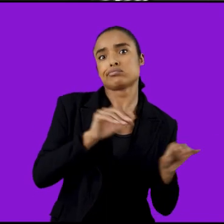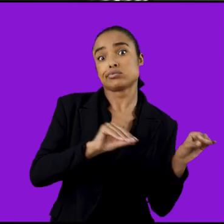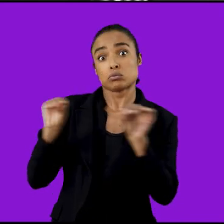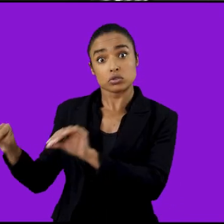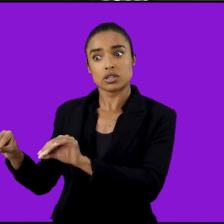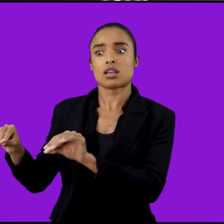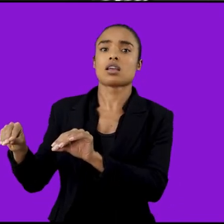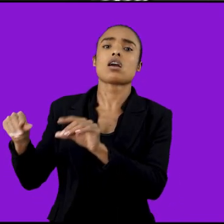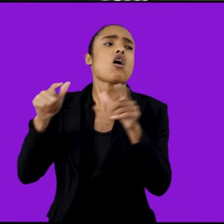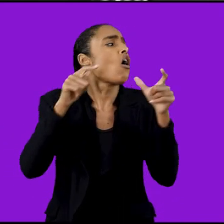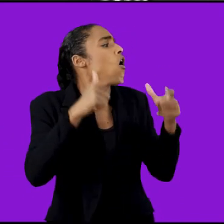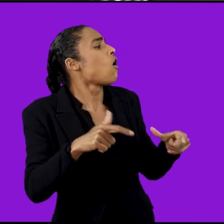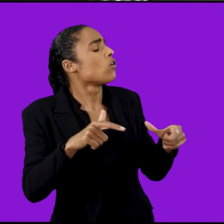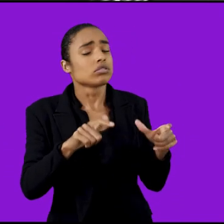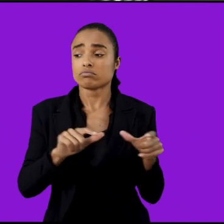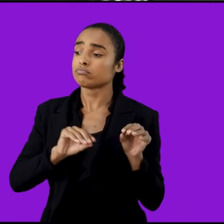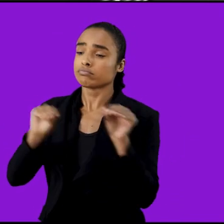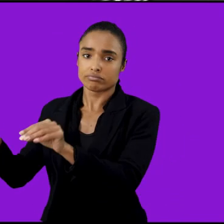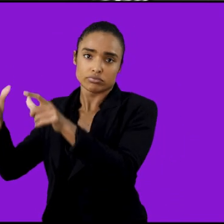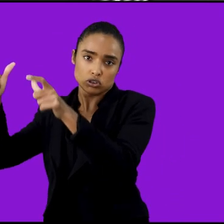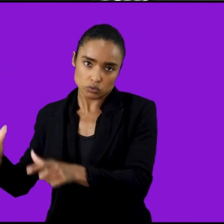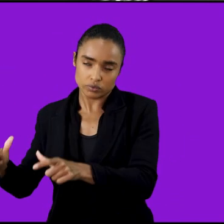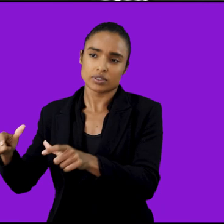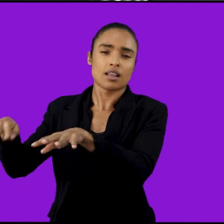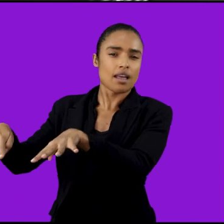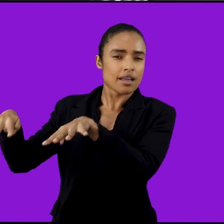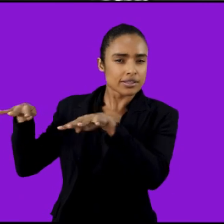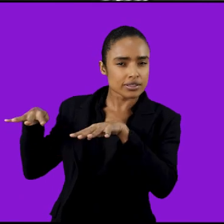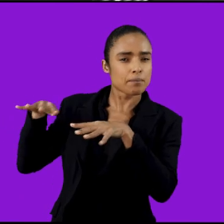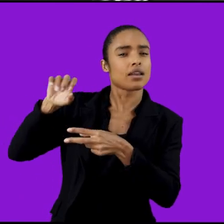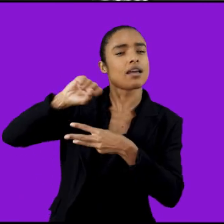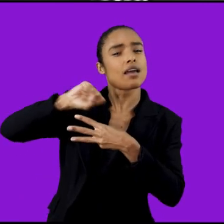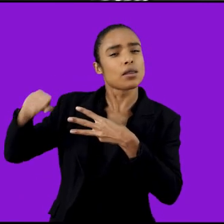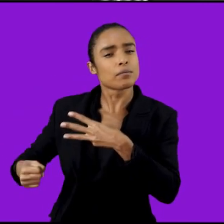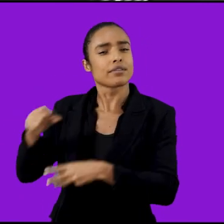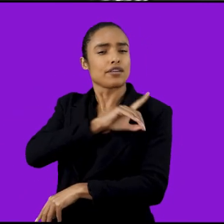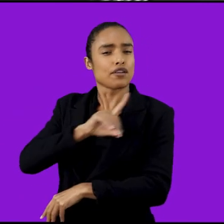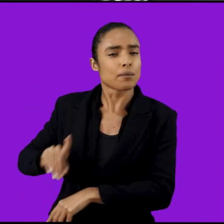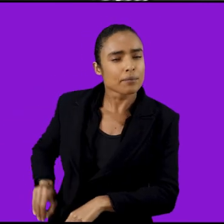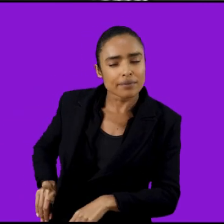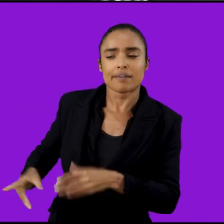da Assembleia Legislativa. A gente fez uma conversa com uma comissão de direitos humanos.